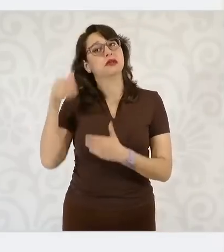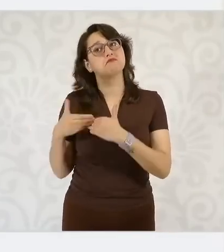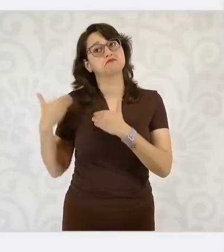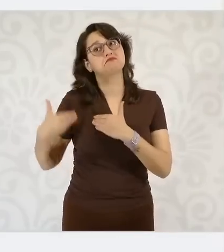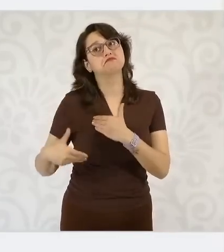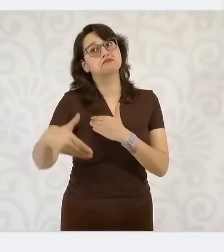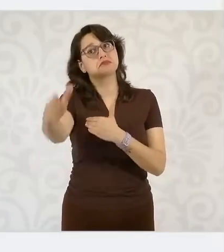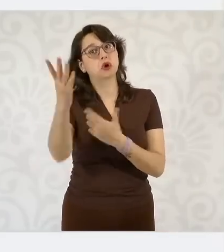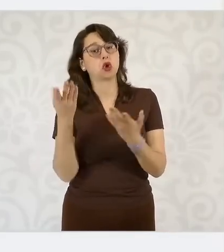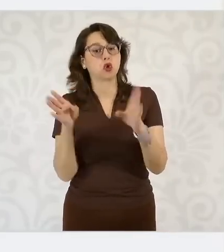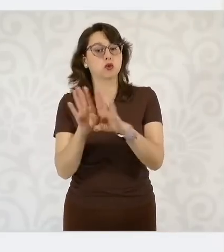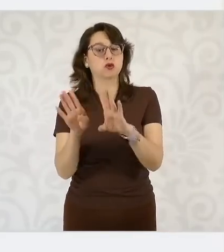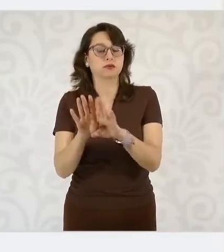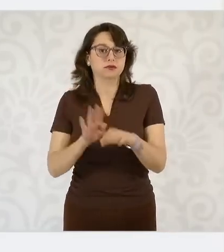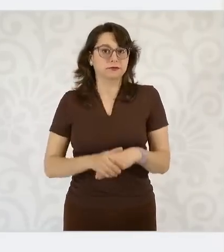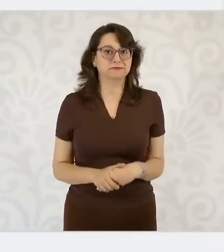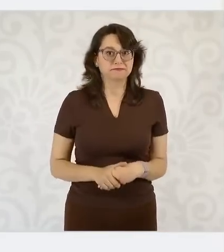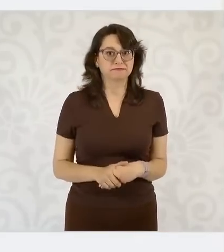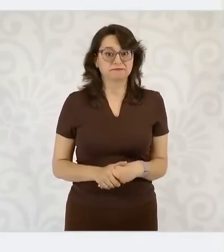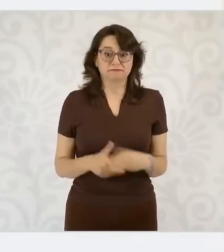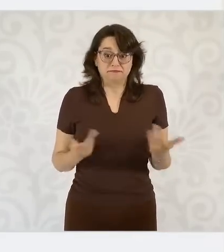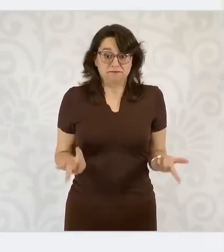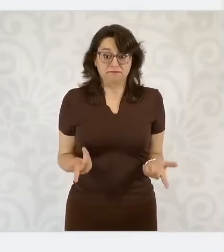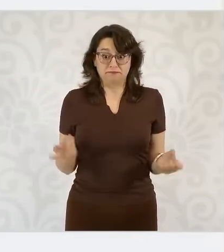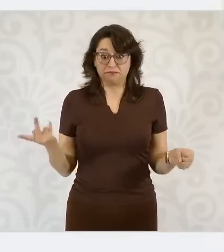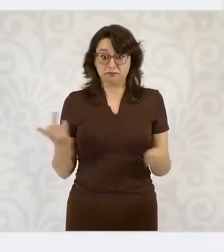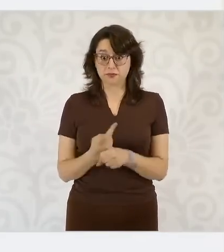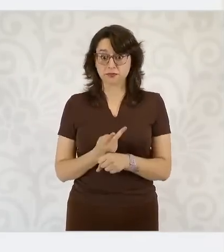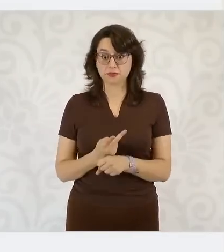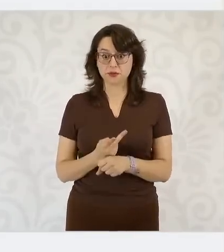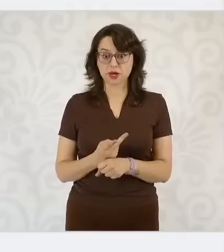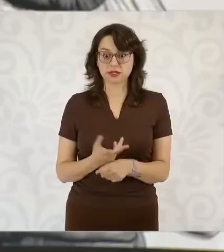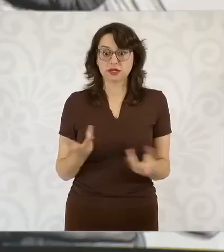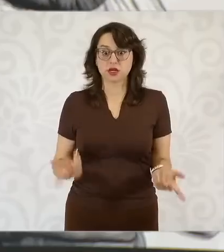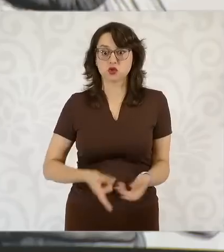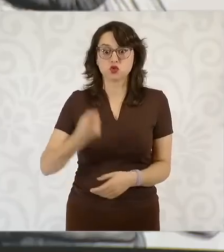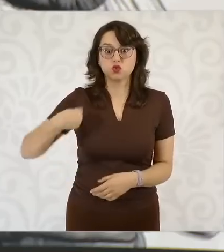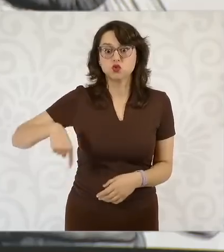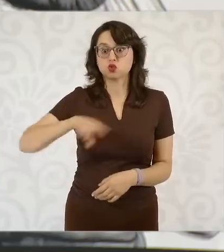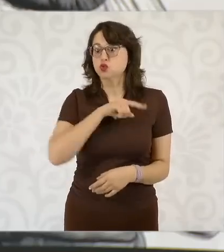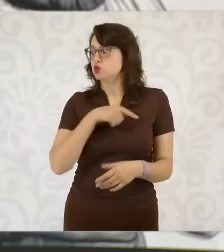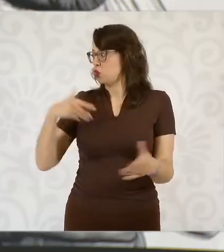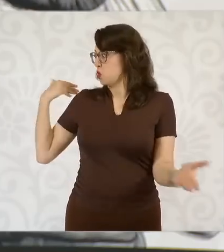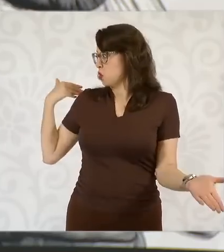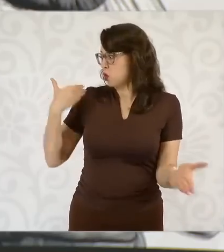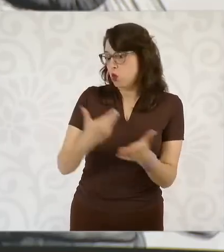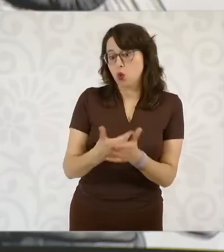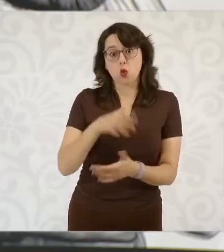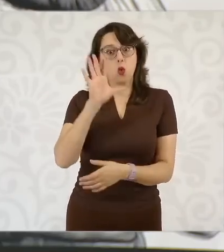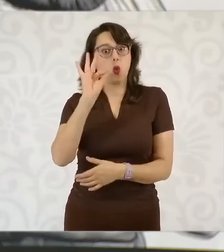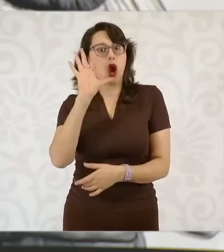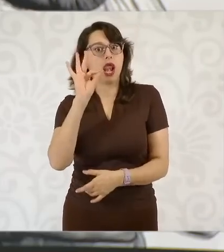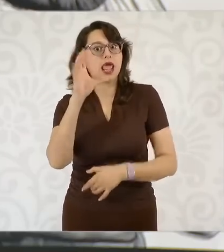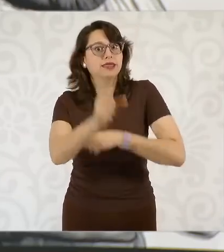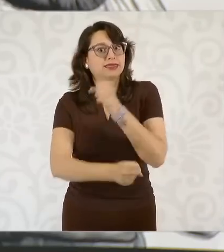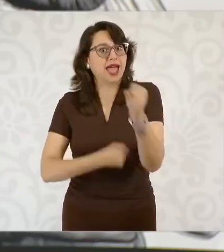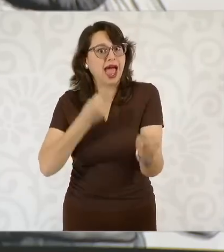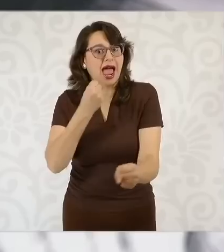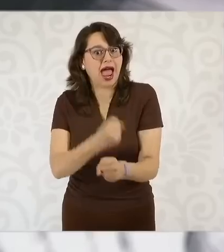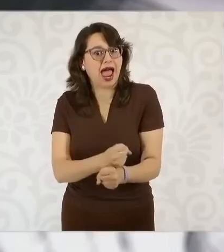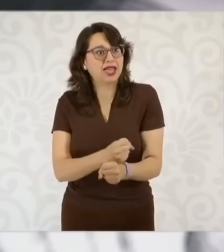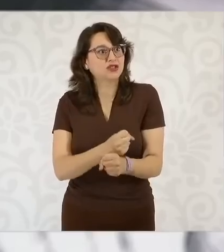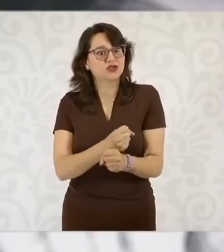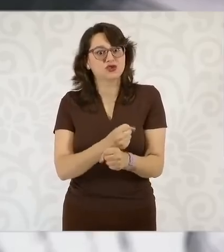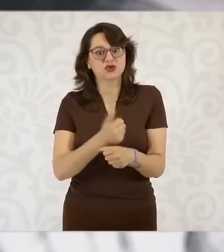porque durante 40 años esa es digamos la fortaleza de las tres de los tres países Canadá Estados